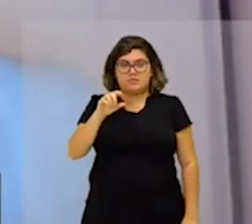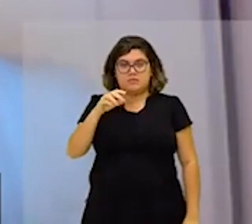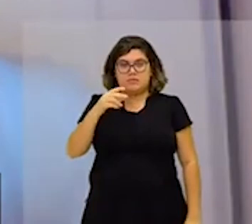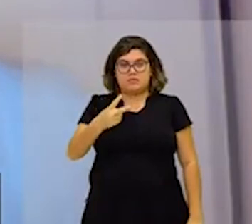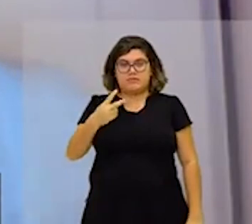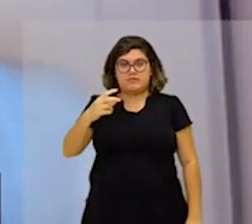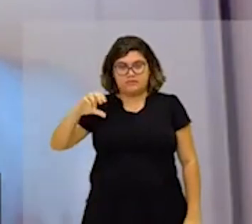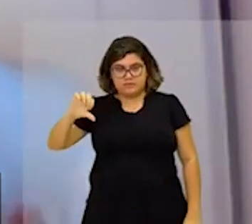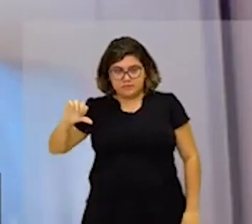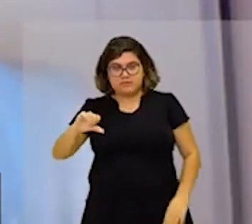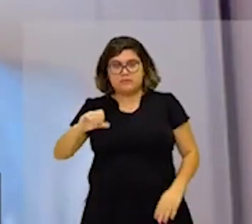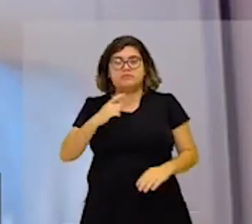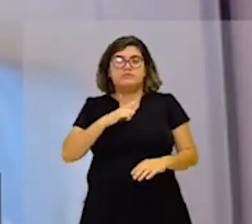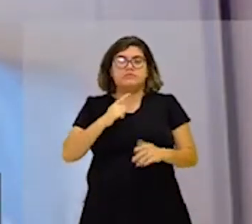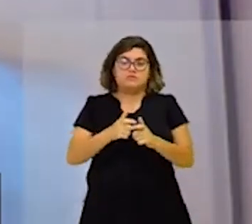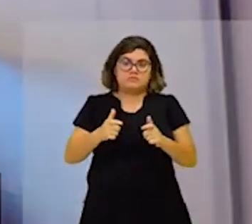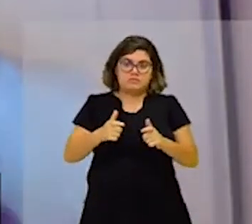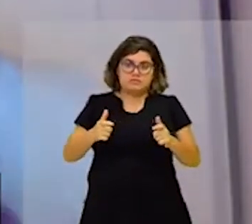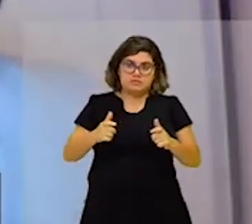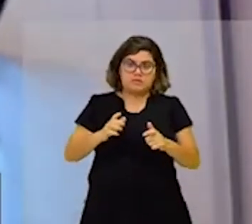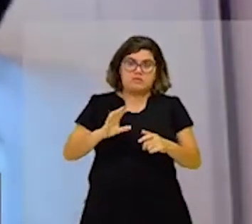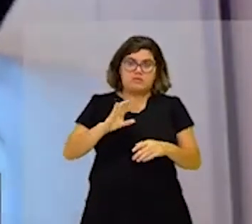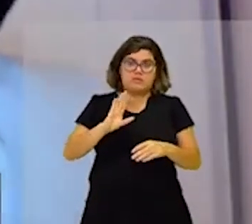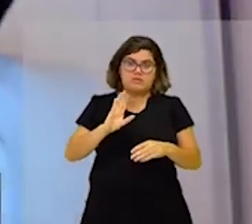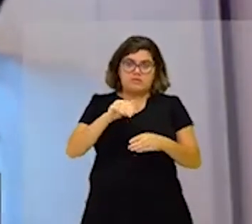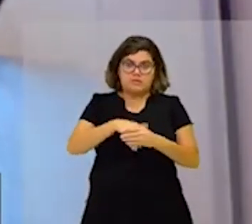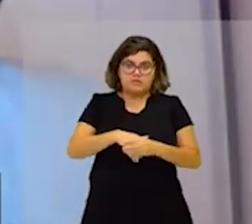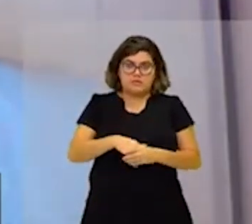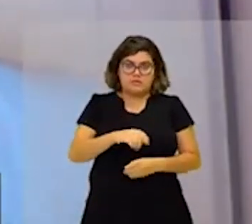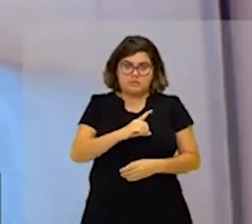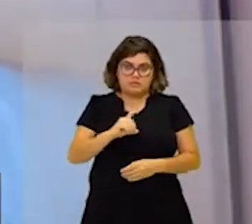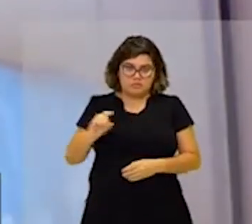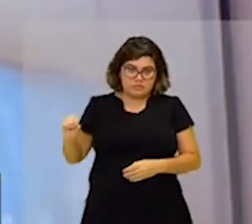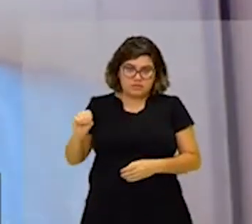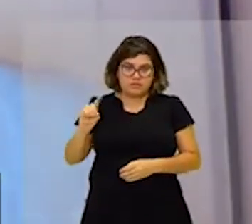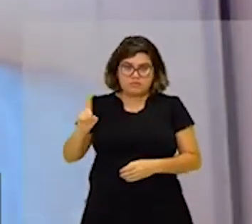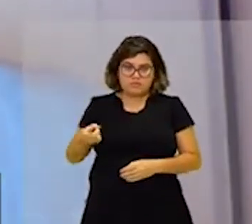e aumentou a renda mínima do voto censitário para duzentos mil réis a vida inclusive uma a